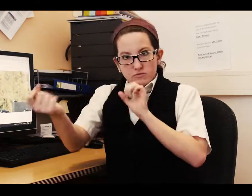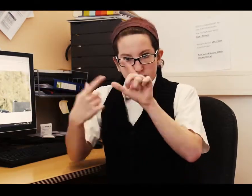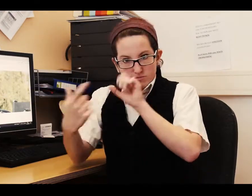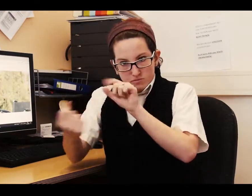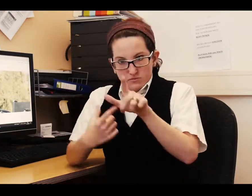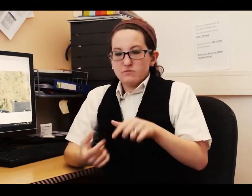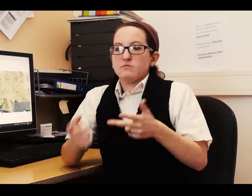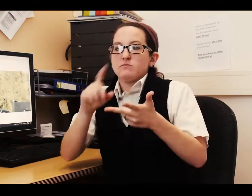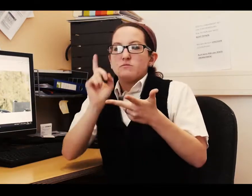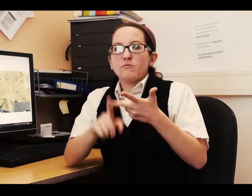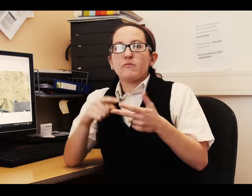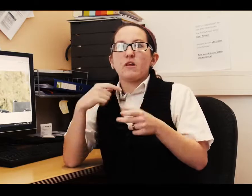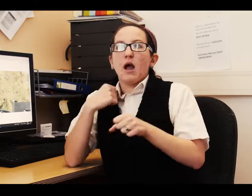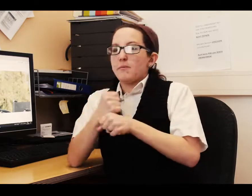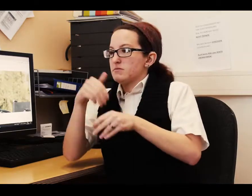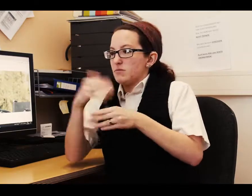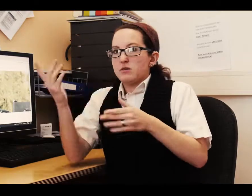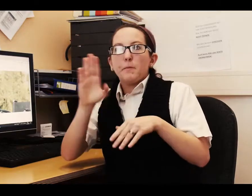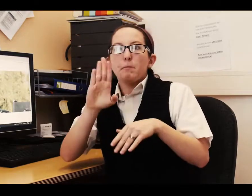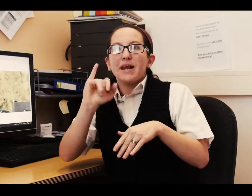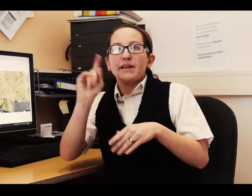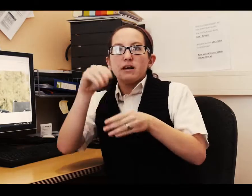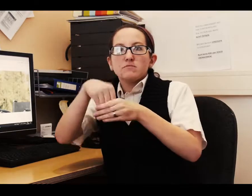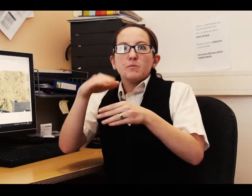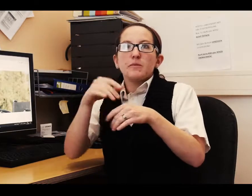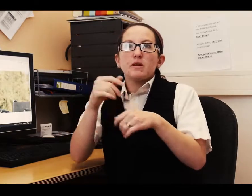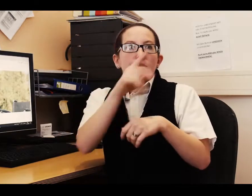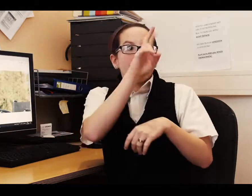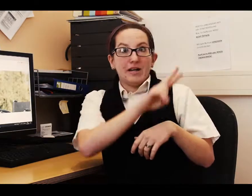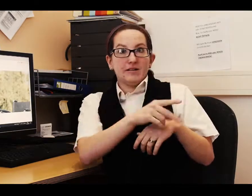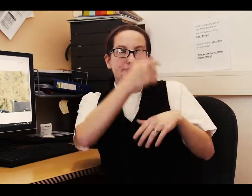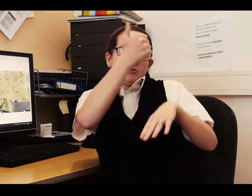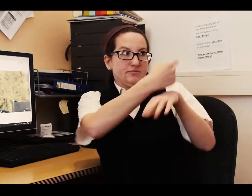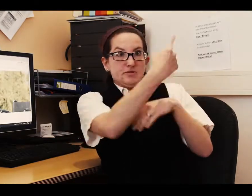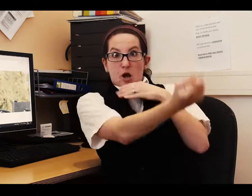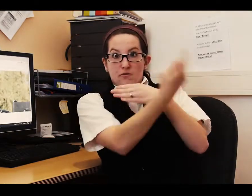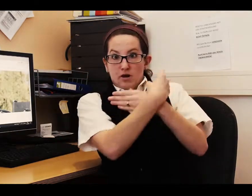z.B. durch schriftlichen Austausch, Emails oder durch unser internes System (BIT).